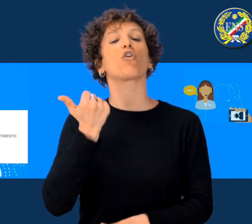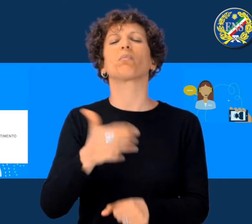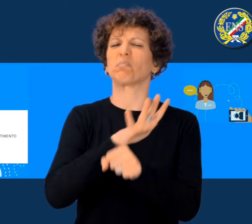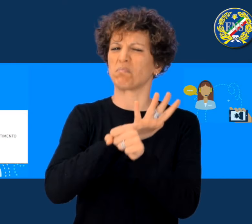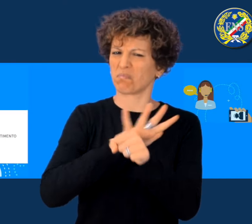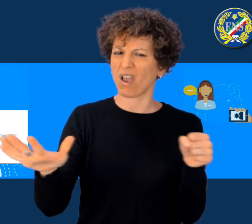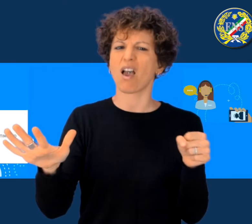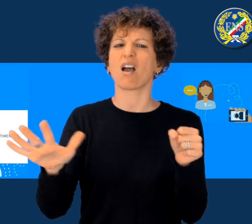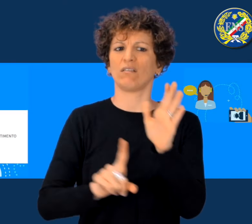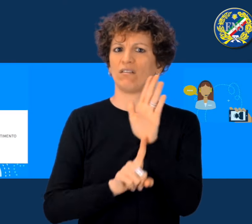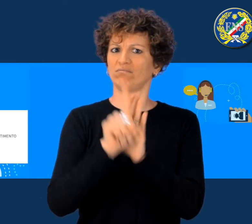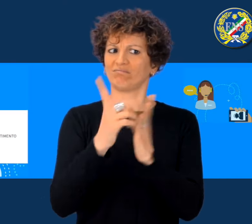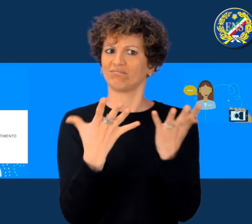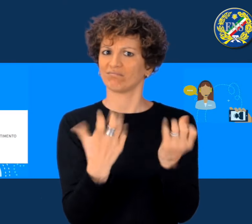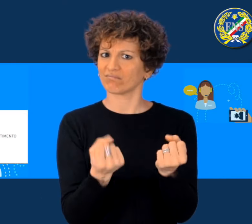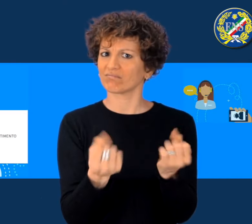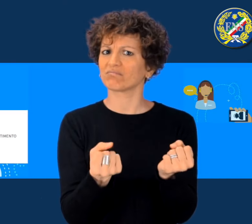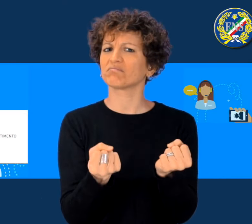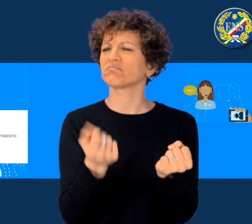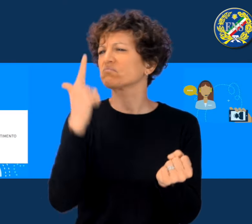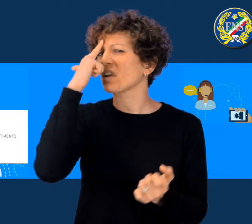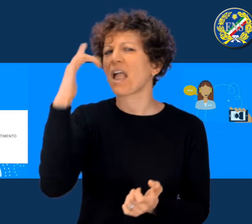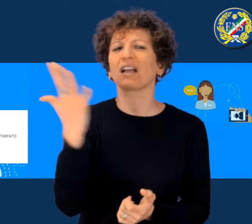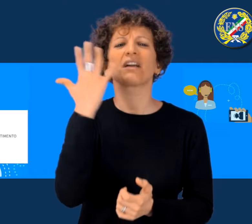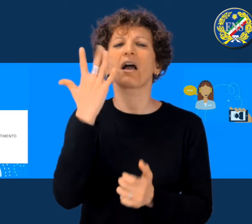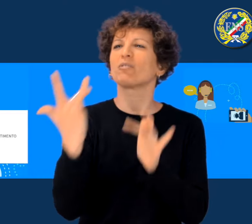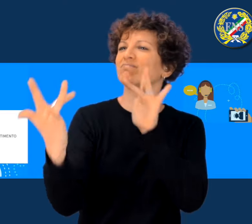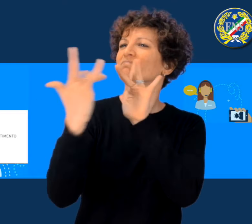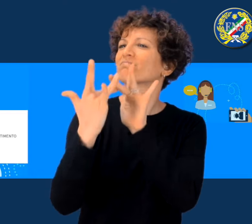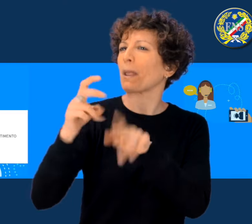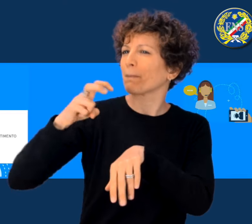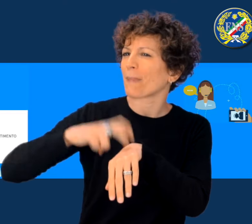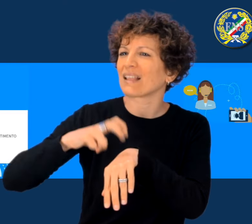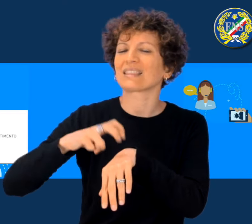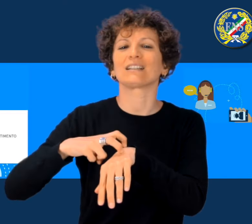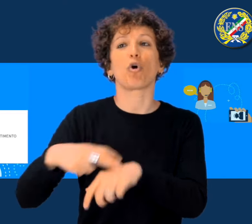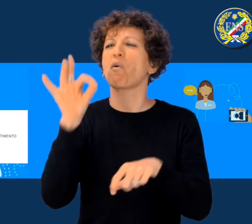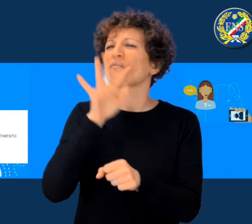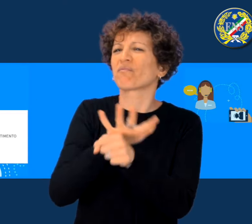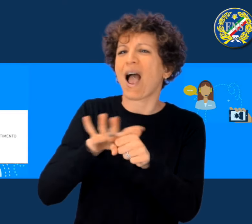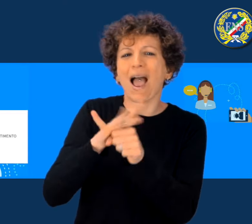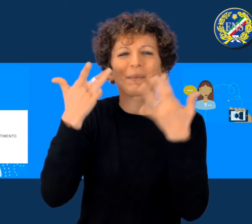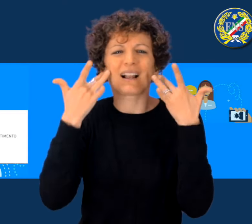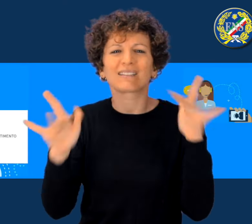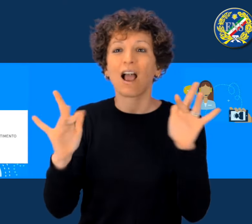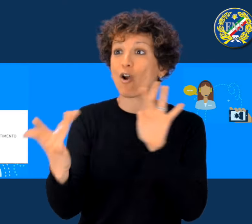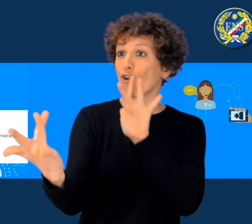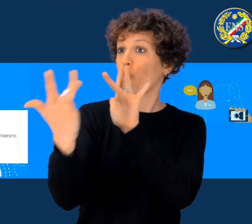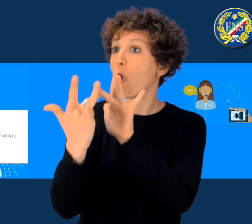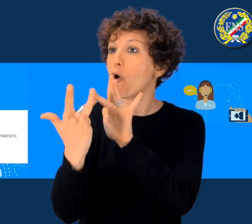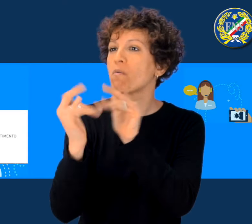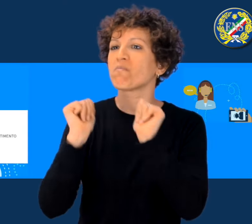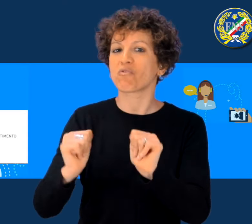completa ed efficace, ad esempio con il medico o anche semplicemente un familiare,